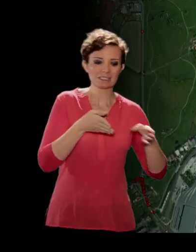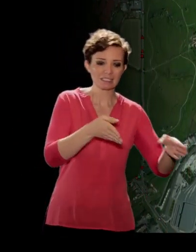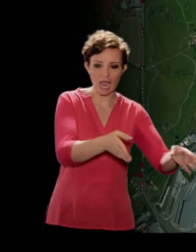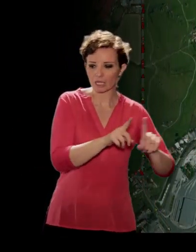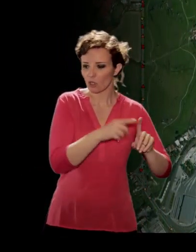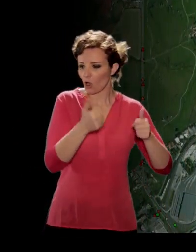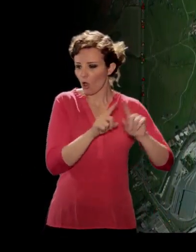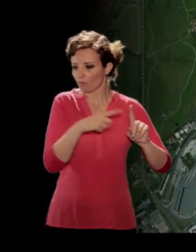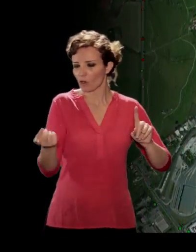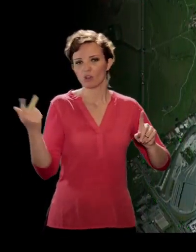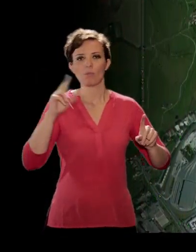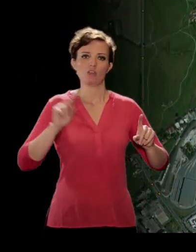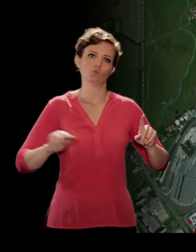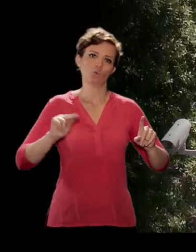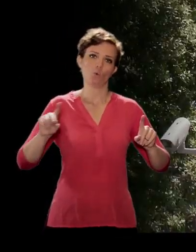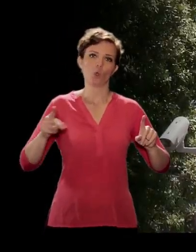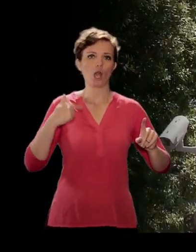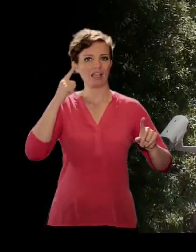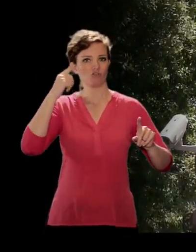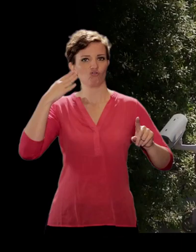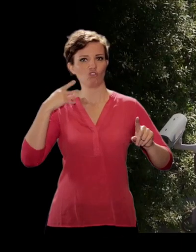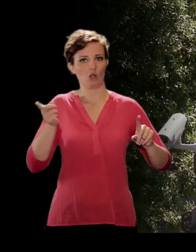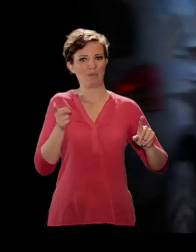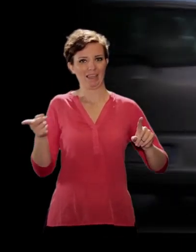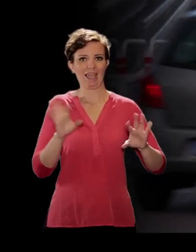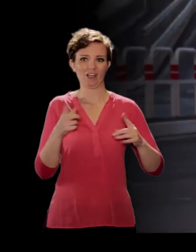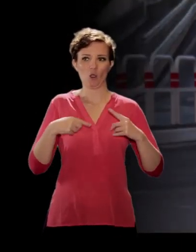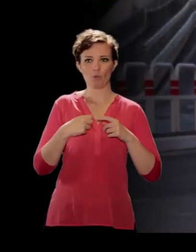contrapposta alle scuole di genio militare.